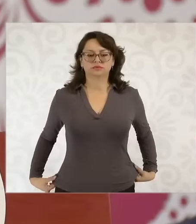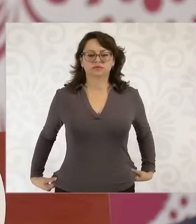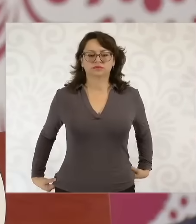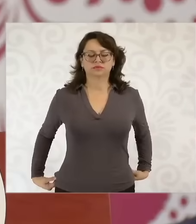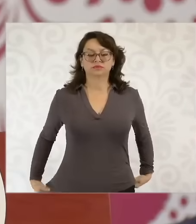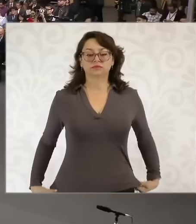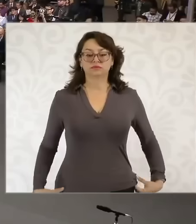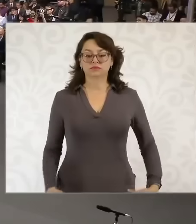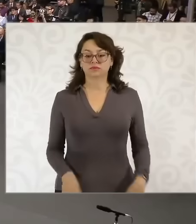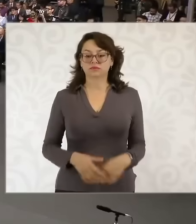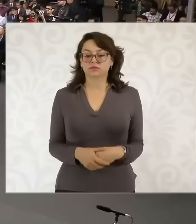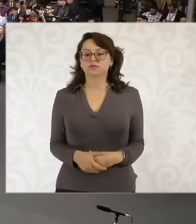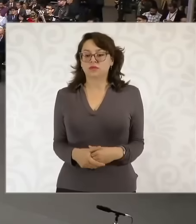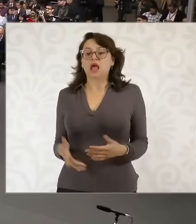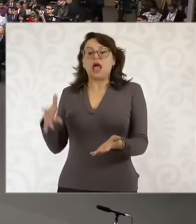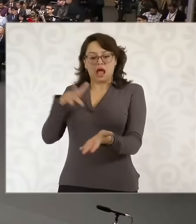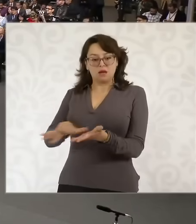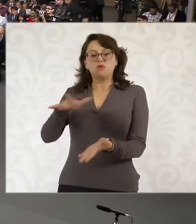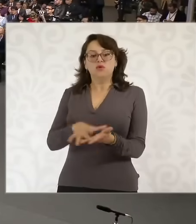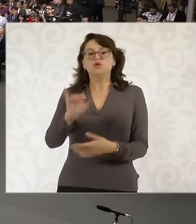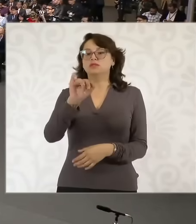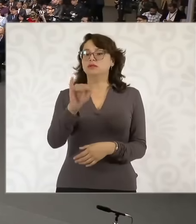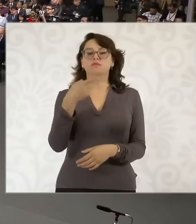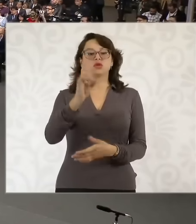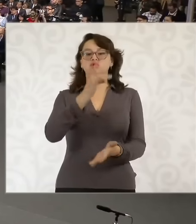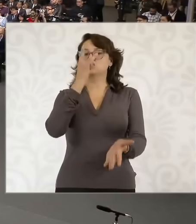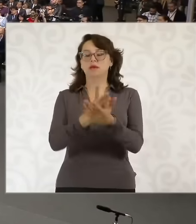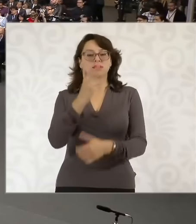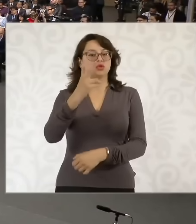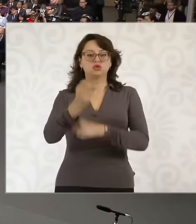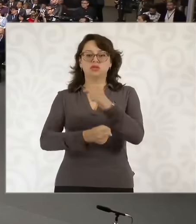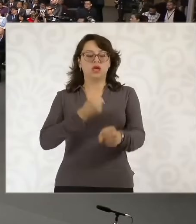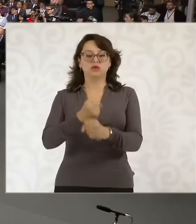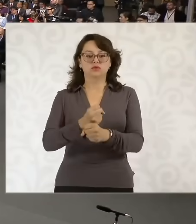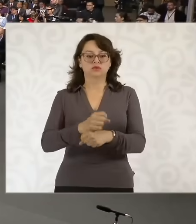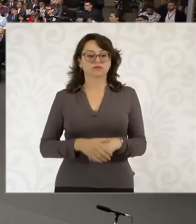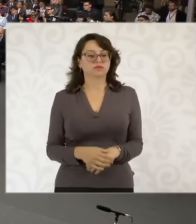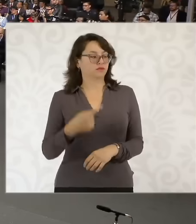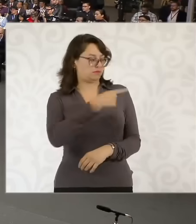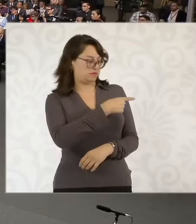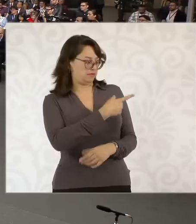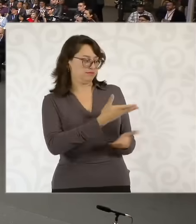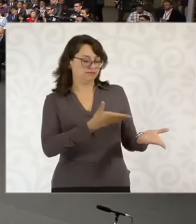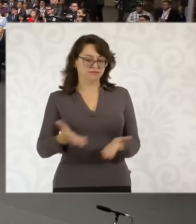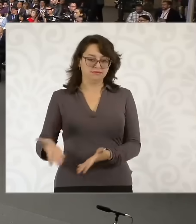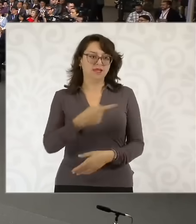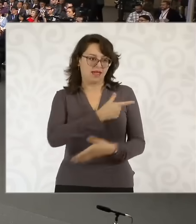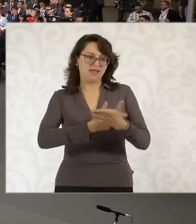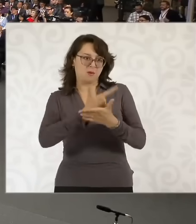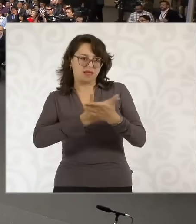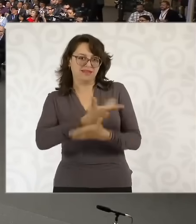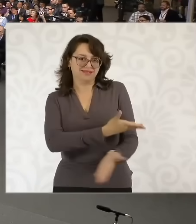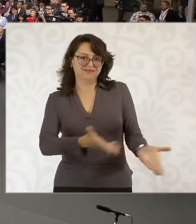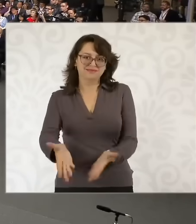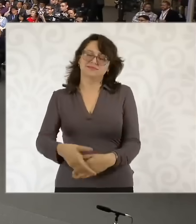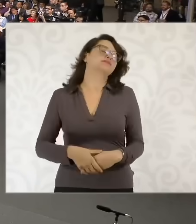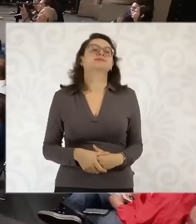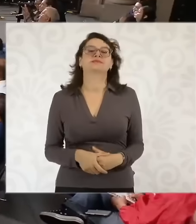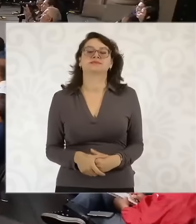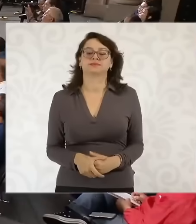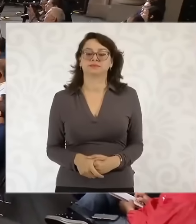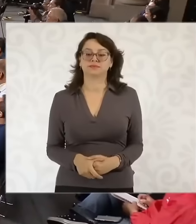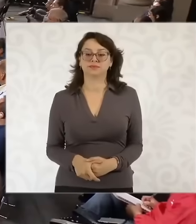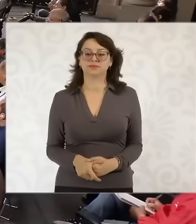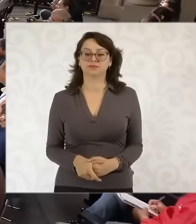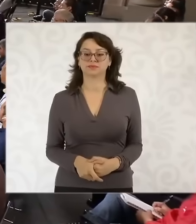sé si Edgar Maric Carmen, ¿quieres comentar algo? Ándale, porque ella es la que hizo la colocación.